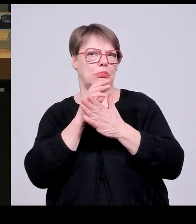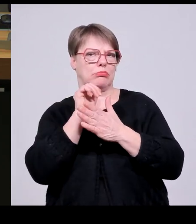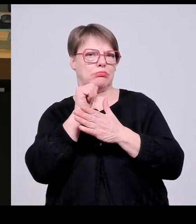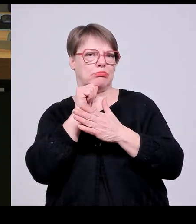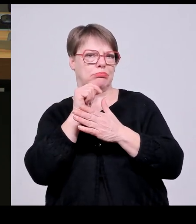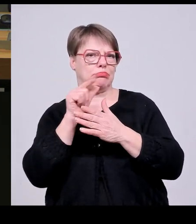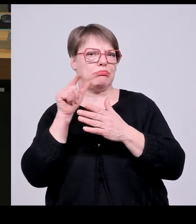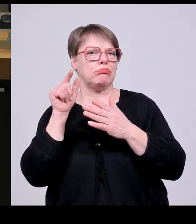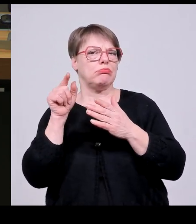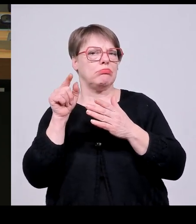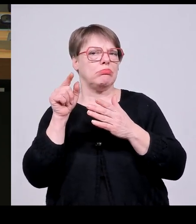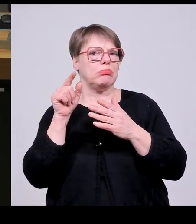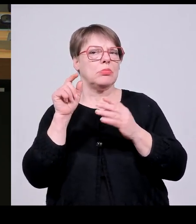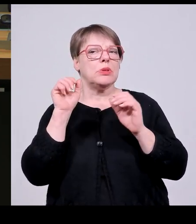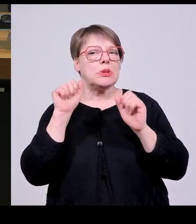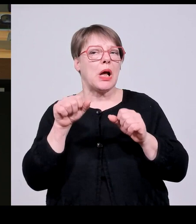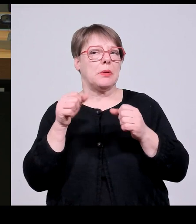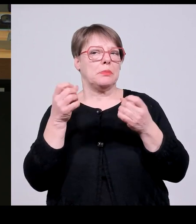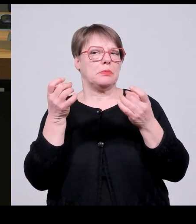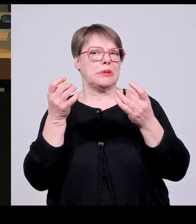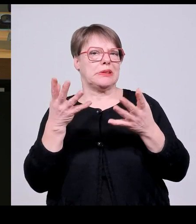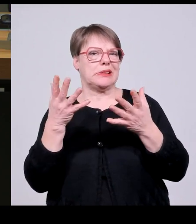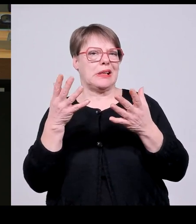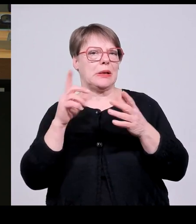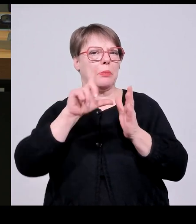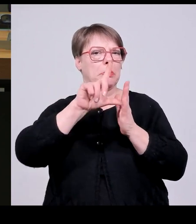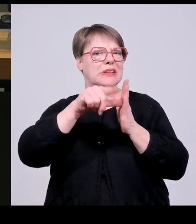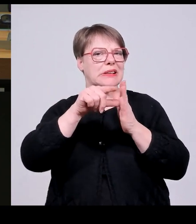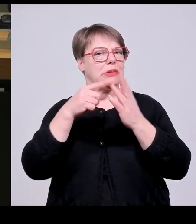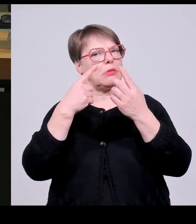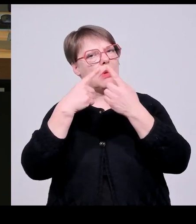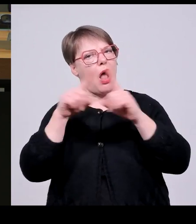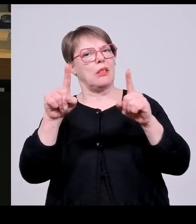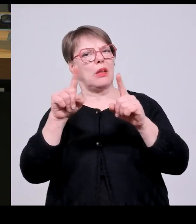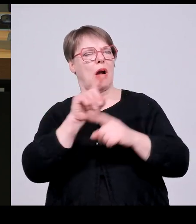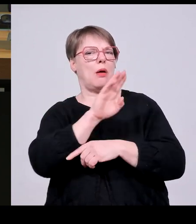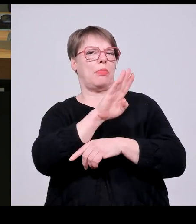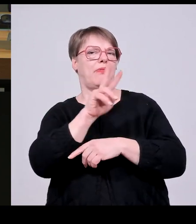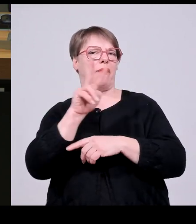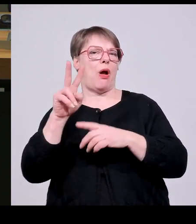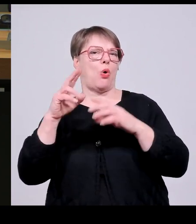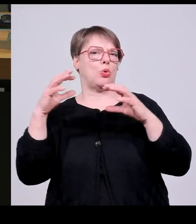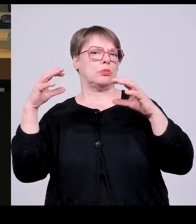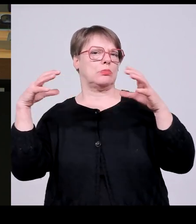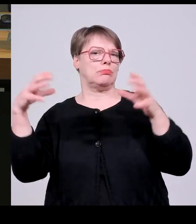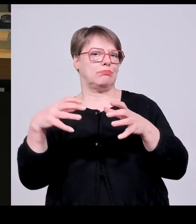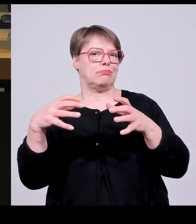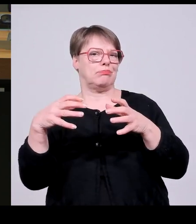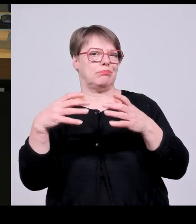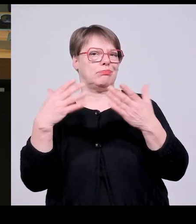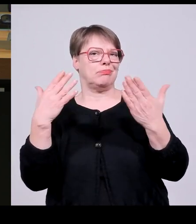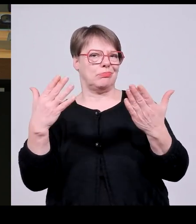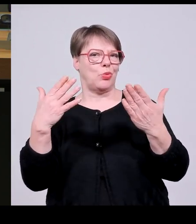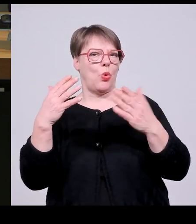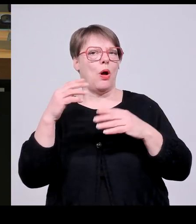Nun gehen aus den, dann neu zusammengesetzten, BVVen aber bisher nicht automatisch neue Bezirksämter hervor.